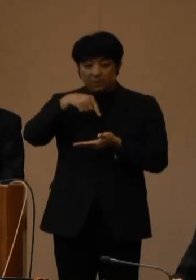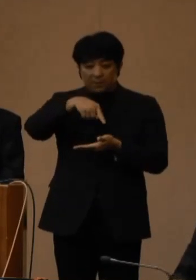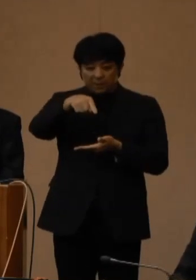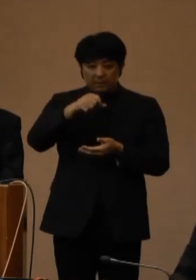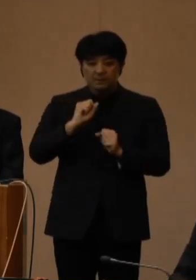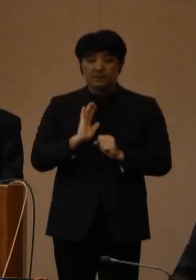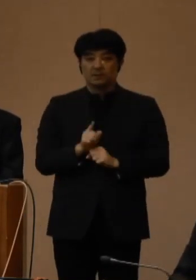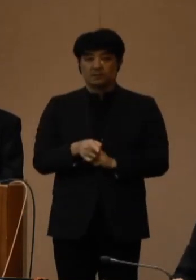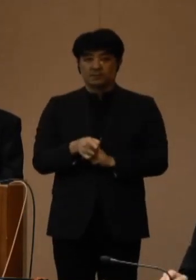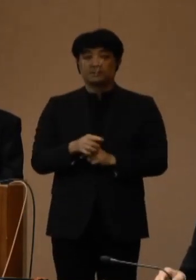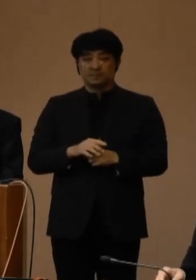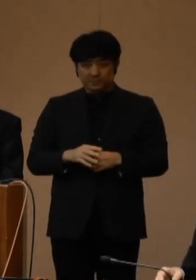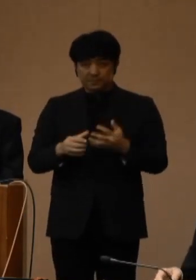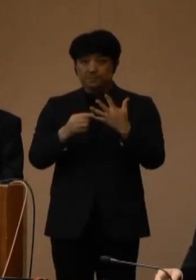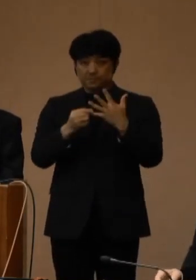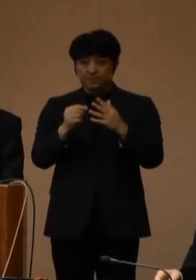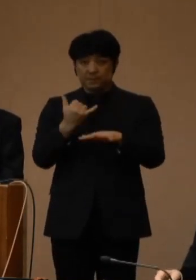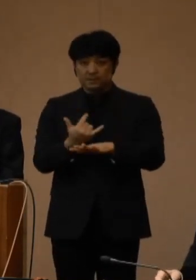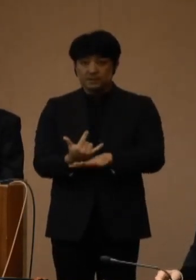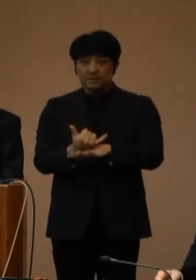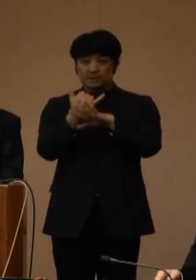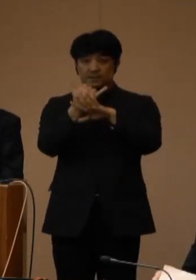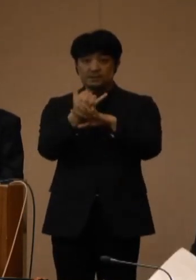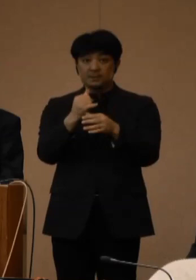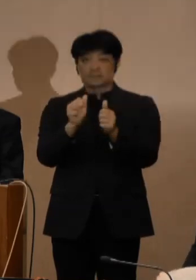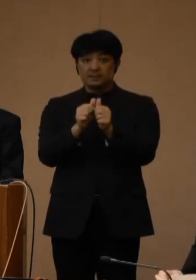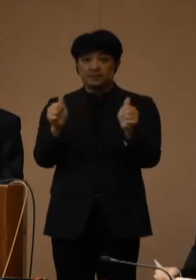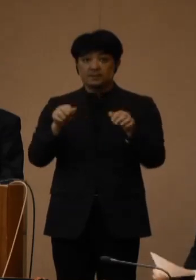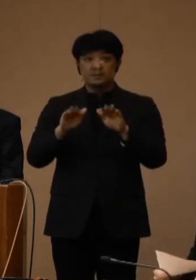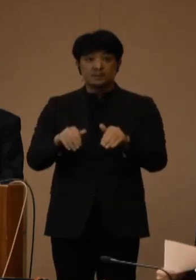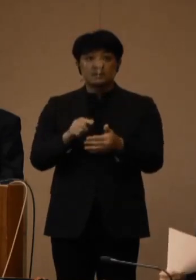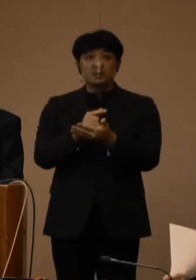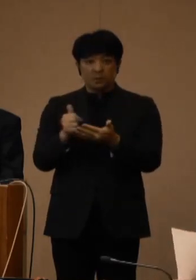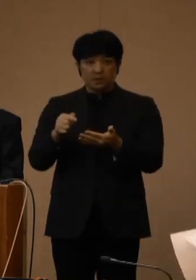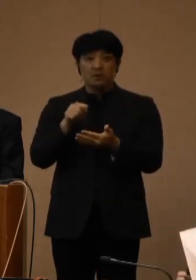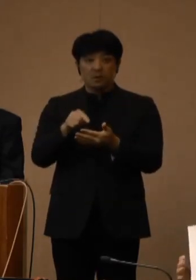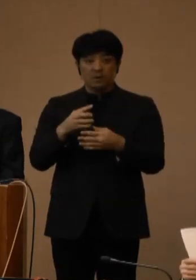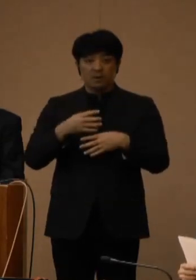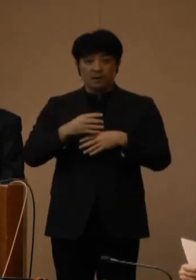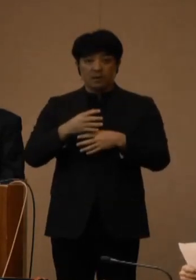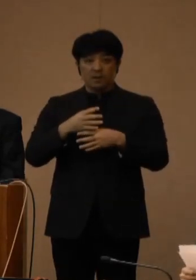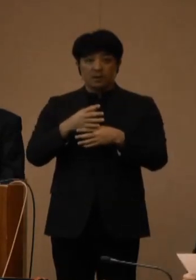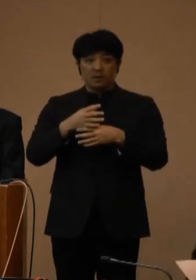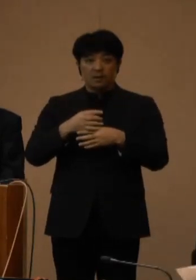５、成人式は感染状況が落ち着くまで延期すること